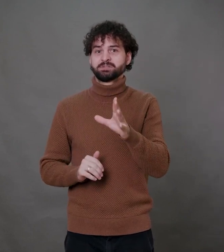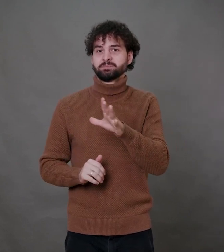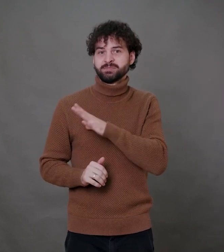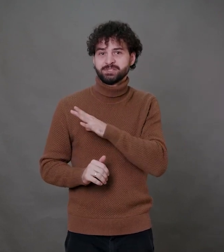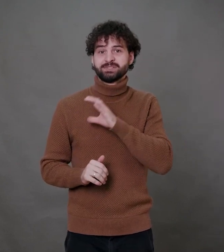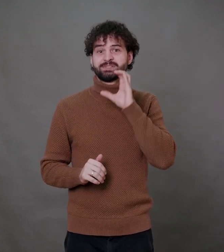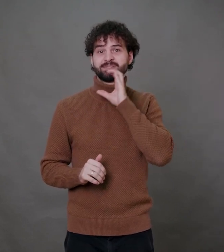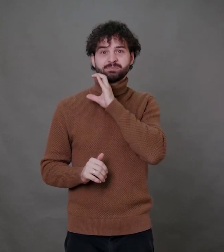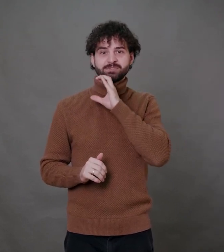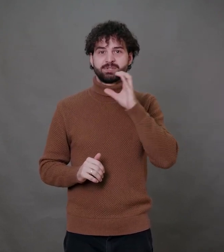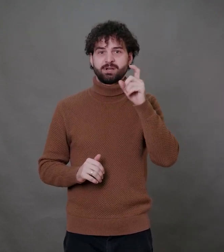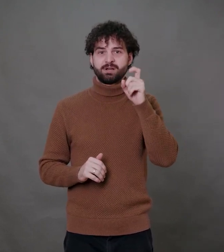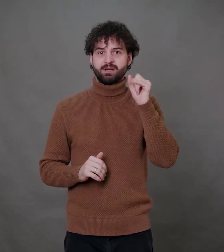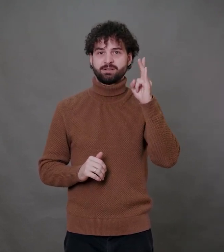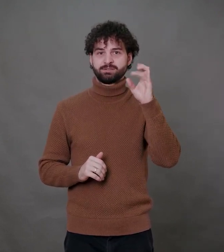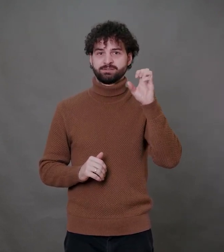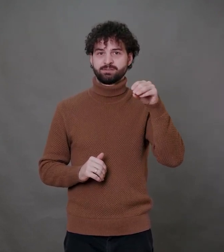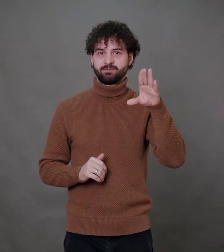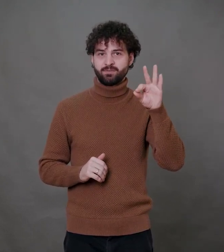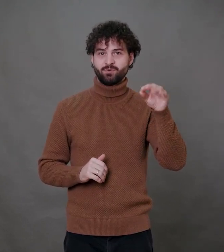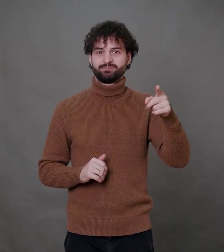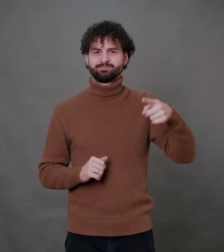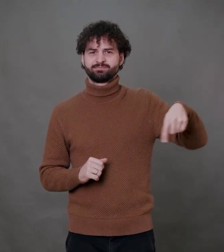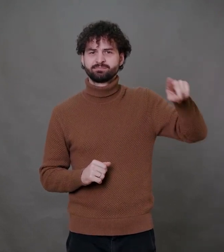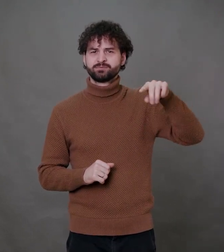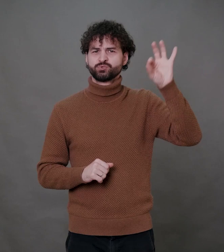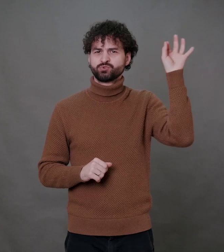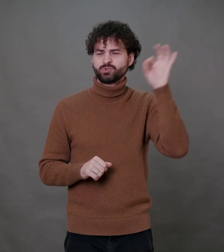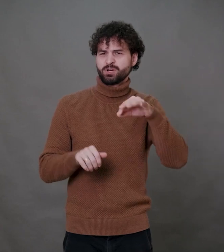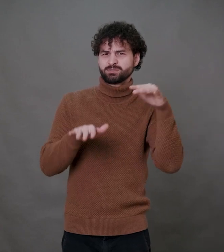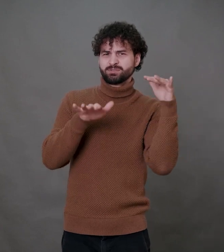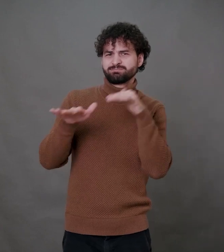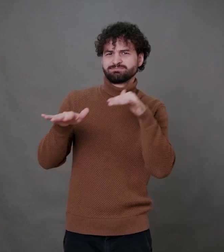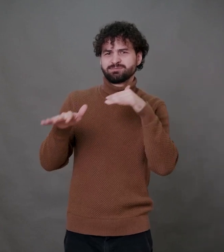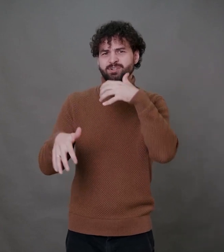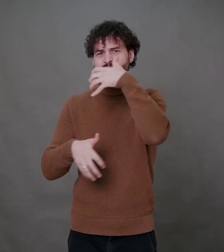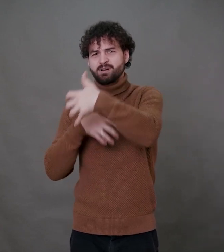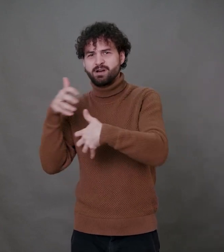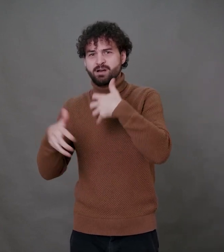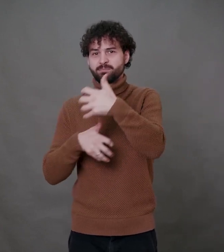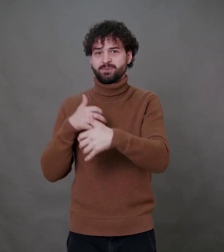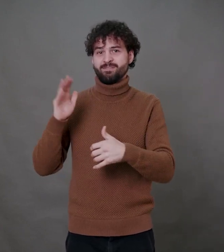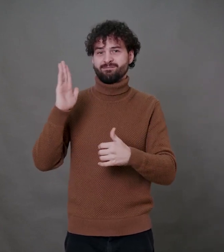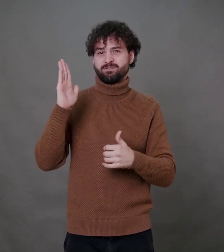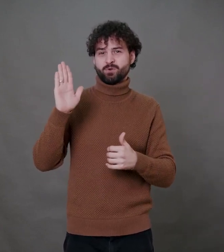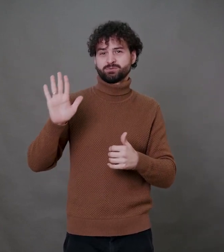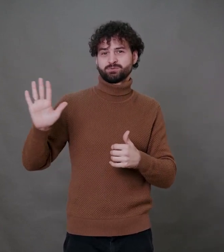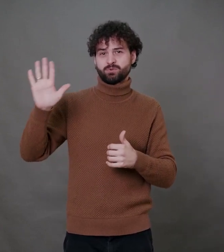существовало Сибирское ханство. Они часто совершали разорительные набеги на восточные